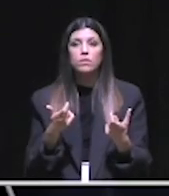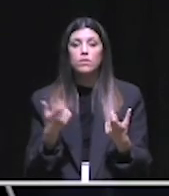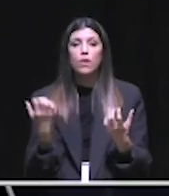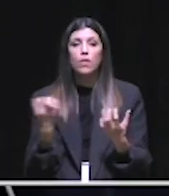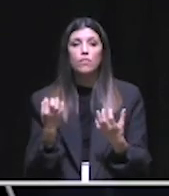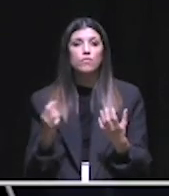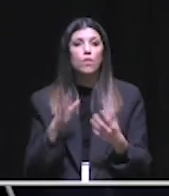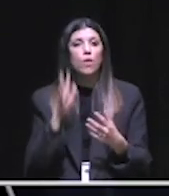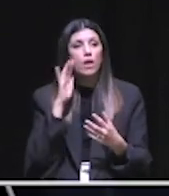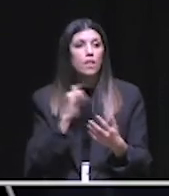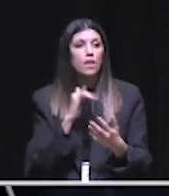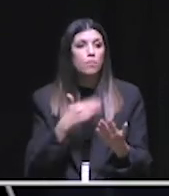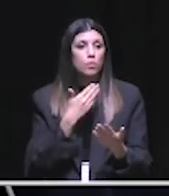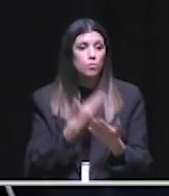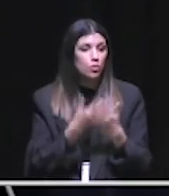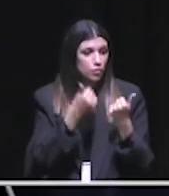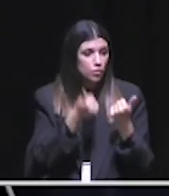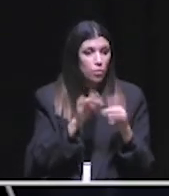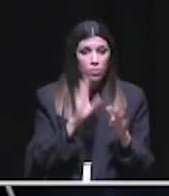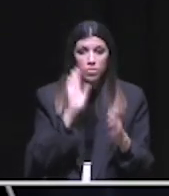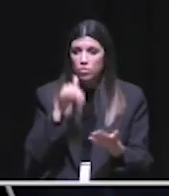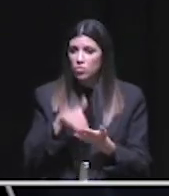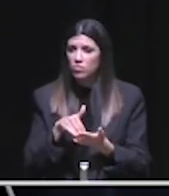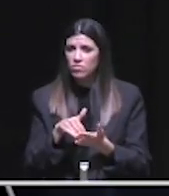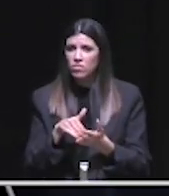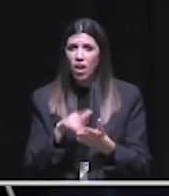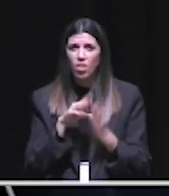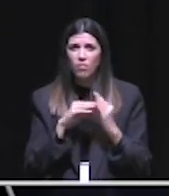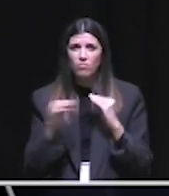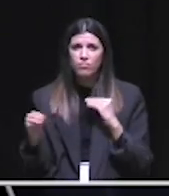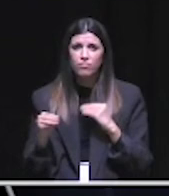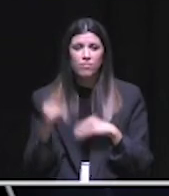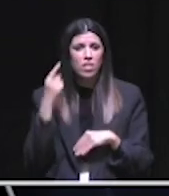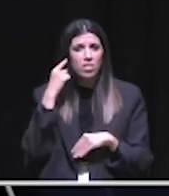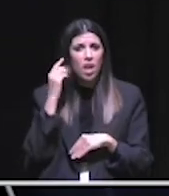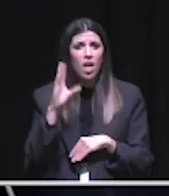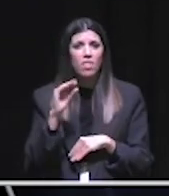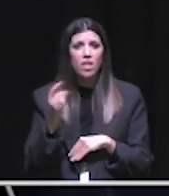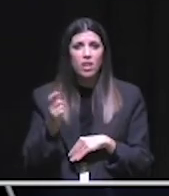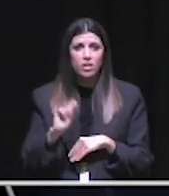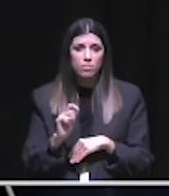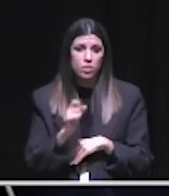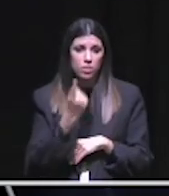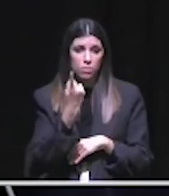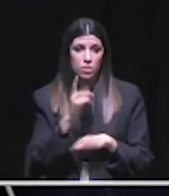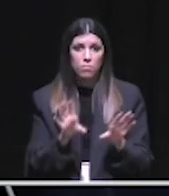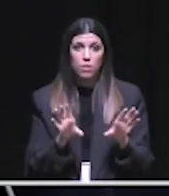o seu resultado é que foi pífio.” “No dia em que se completavam dez meses da primeira edição do Conselho de Cidadãos